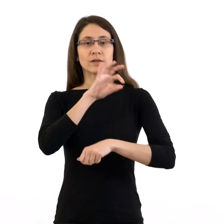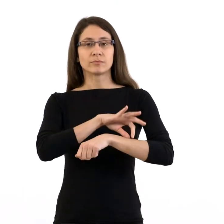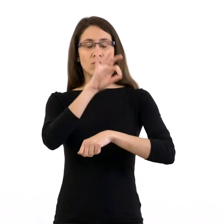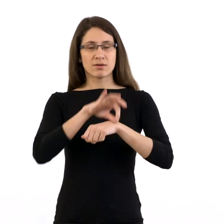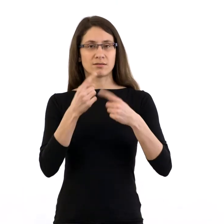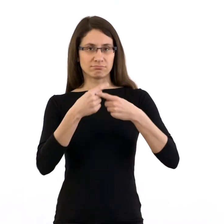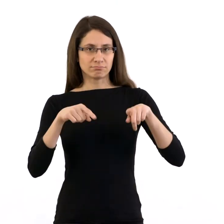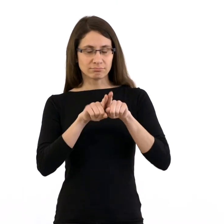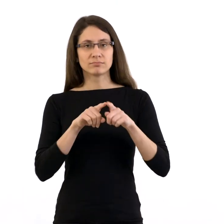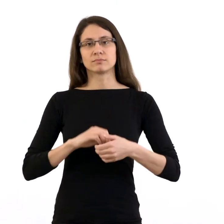6. Realizacja projektu